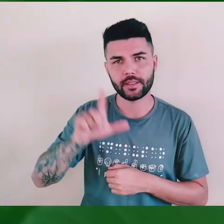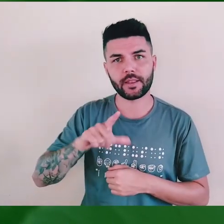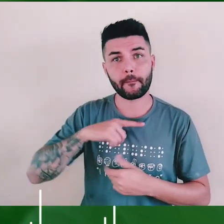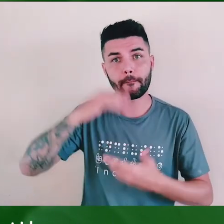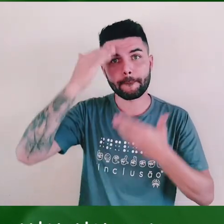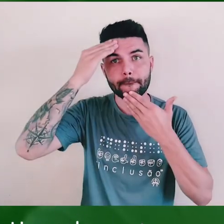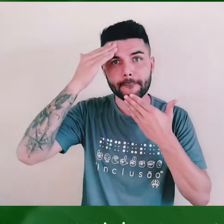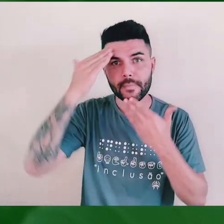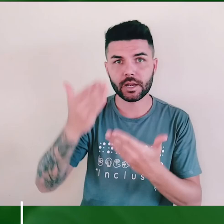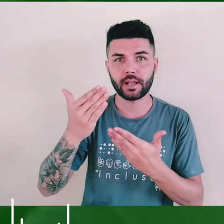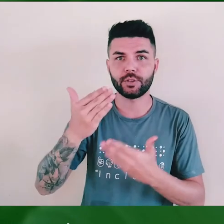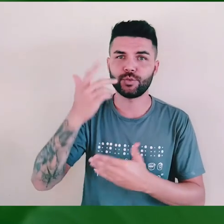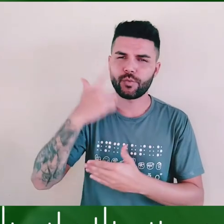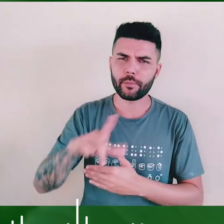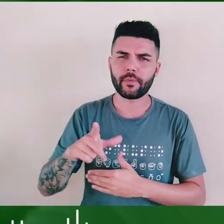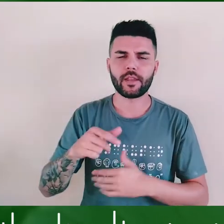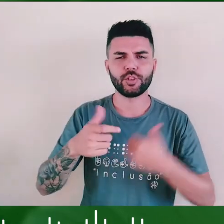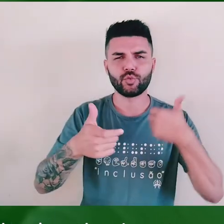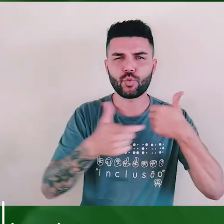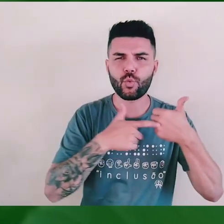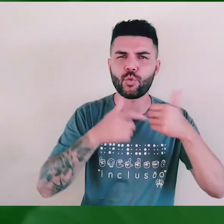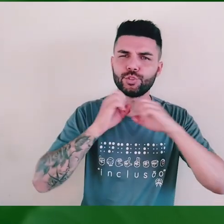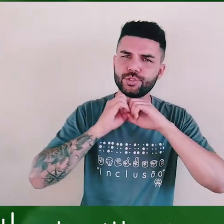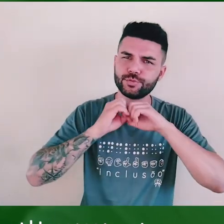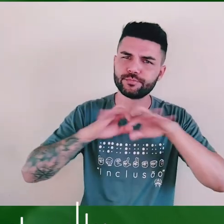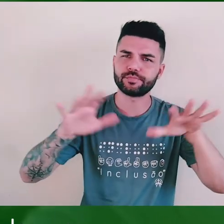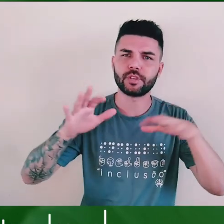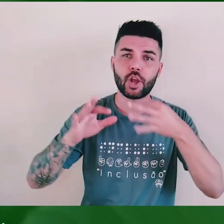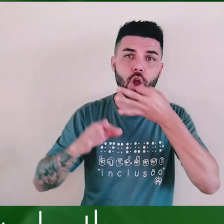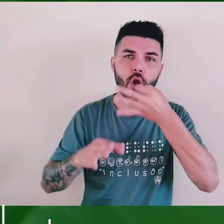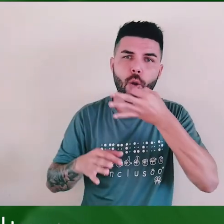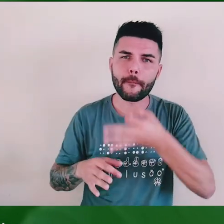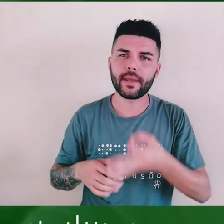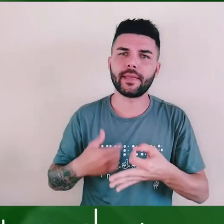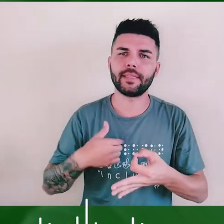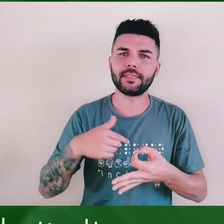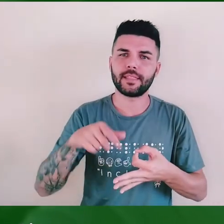vez, curta, compartilha e comenta com os amigos. Manda mensagem pra gente no Instagram falando